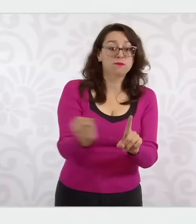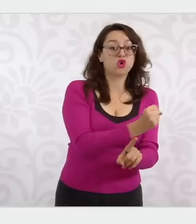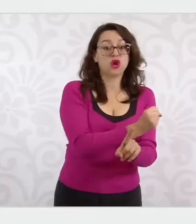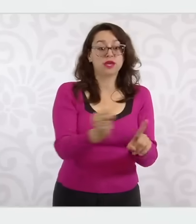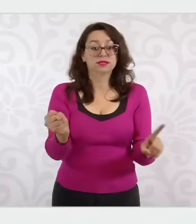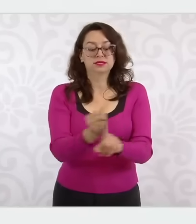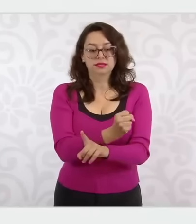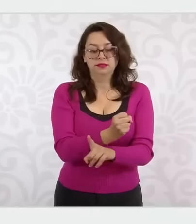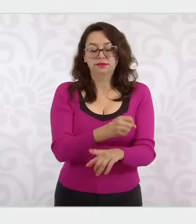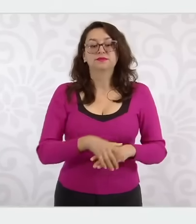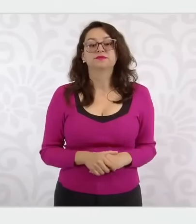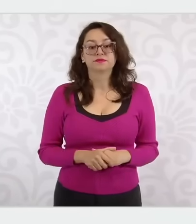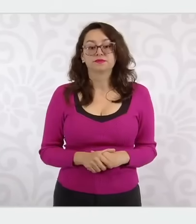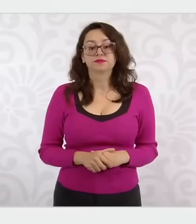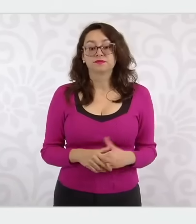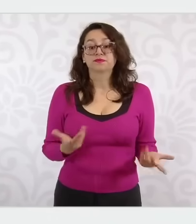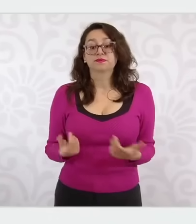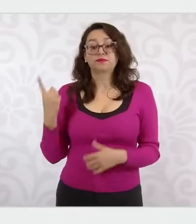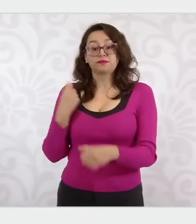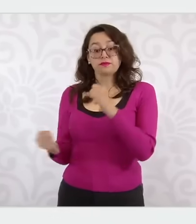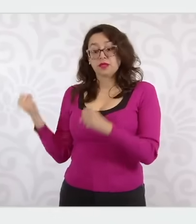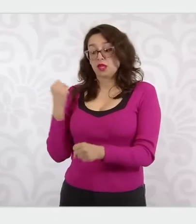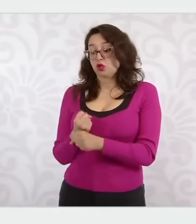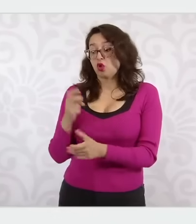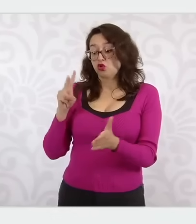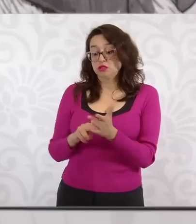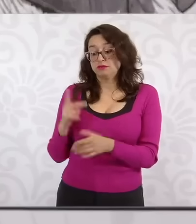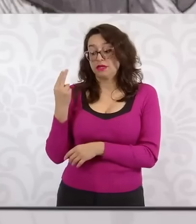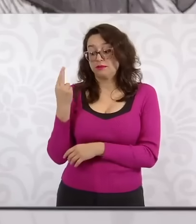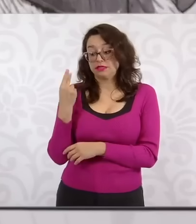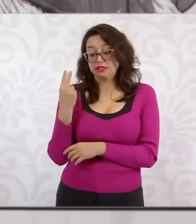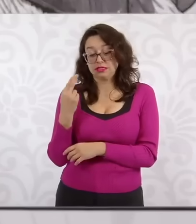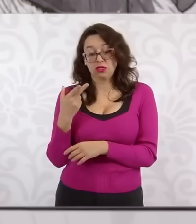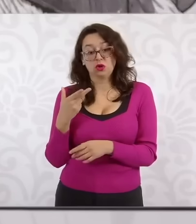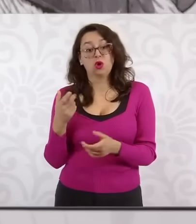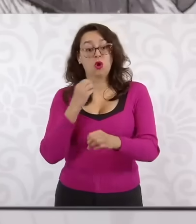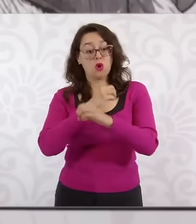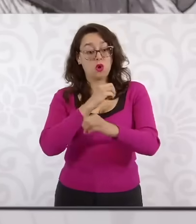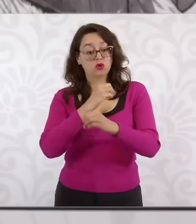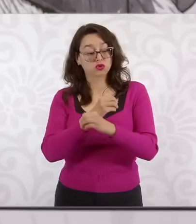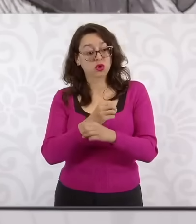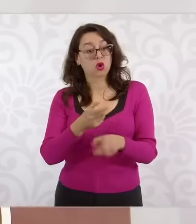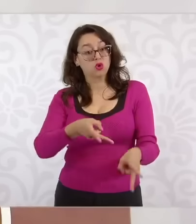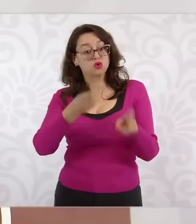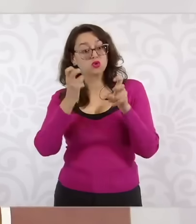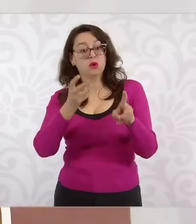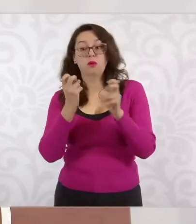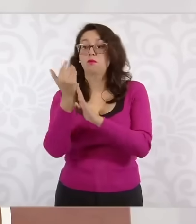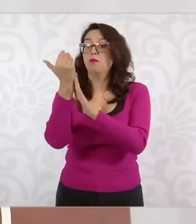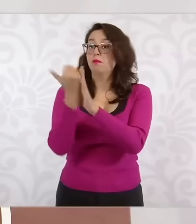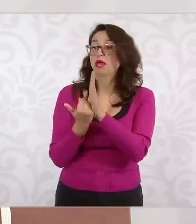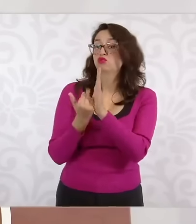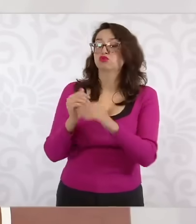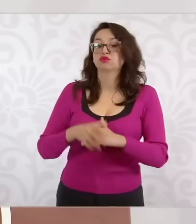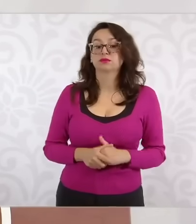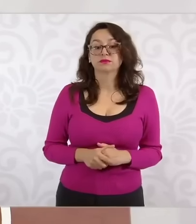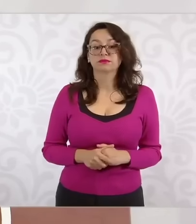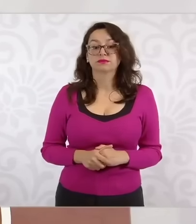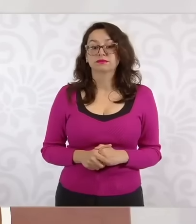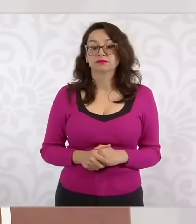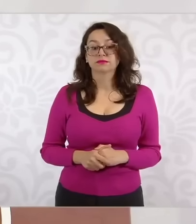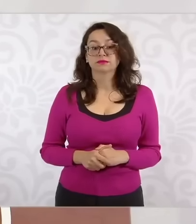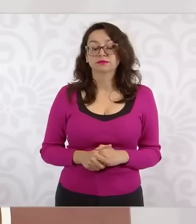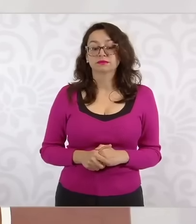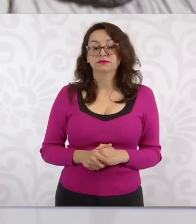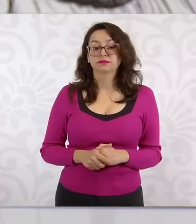2025 es el año de menor número de robos con violencia en las tiendas Oxo desde que lo mide.